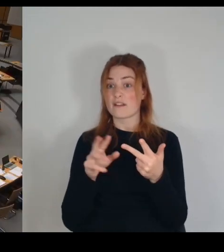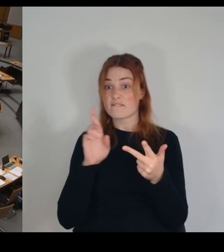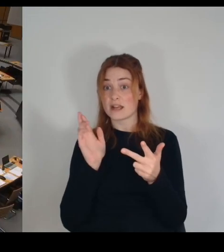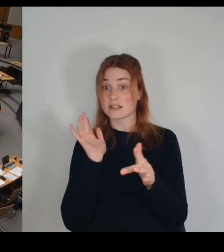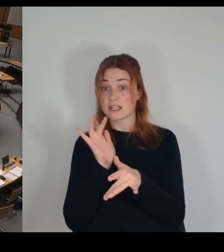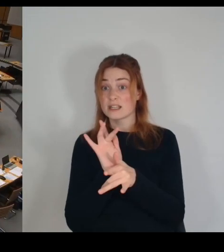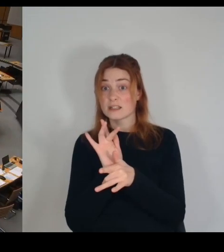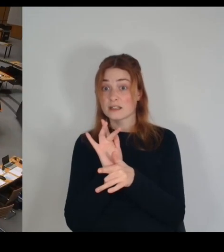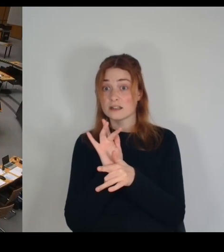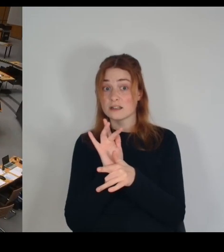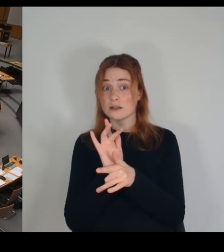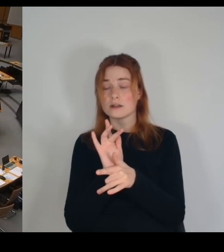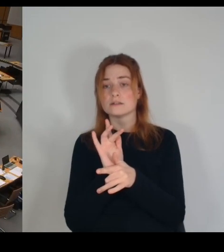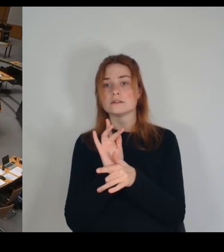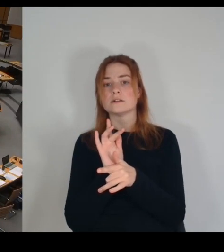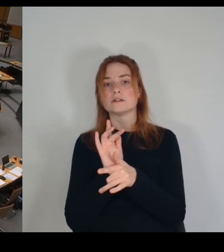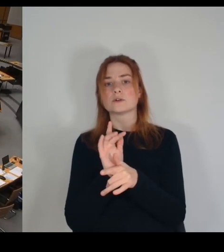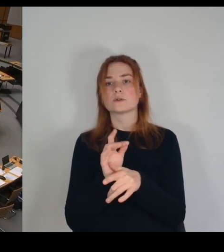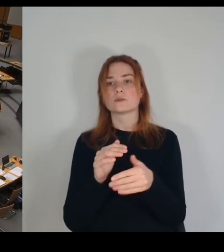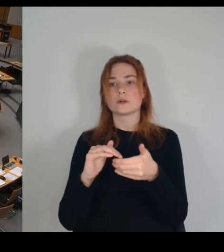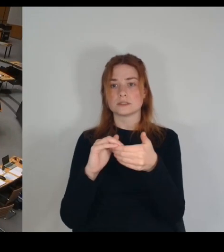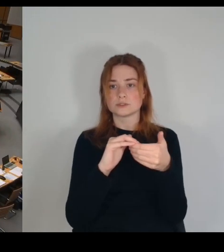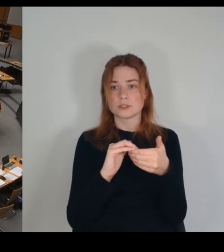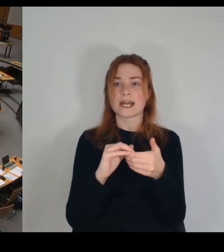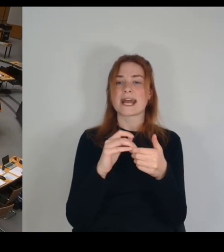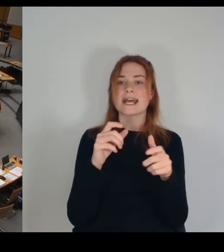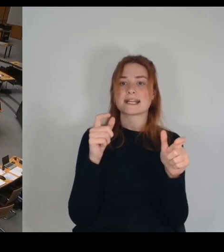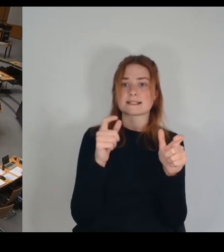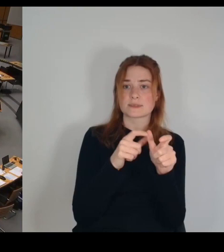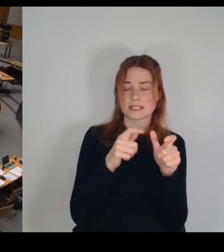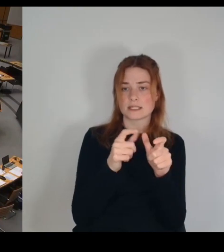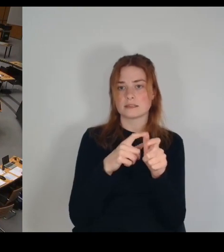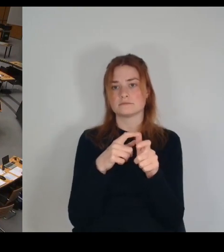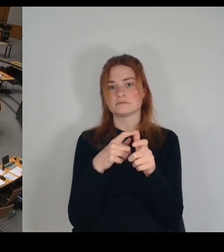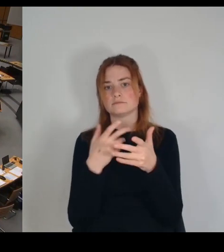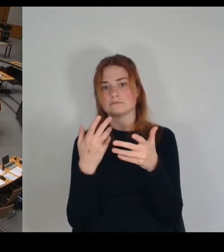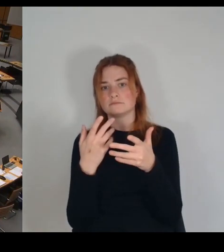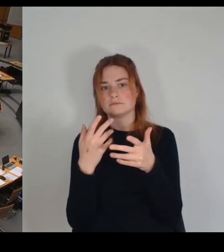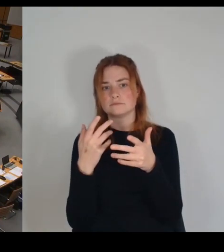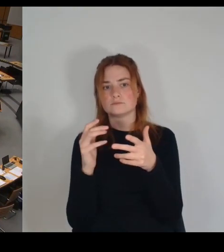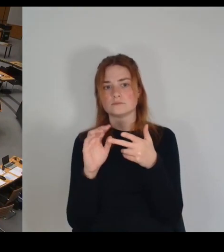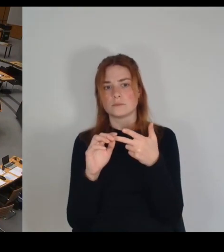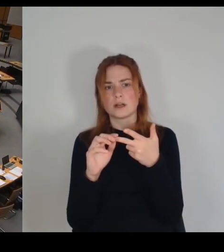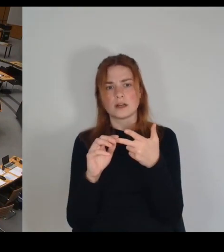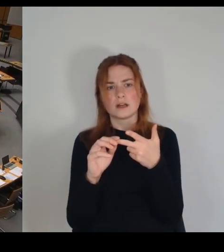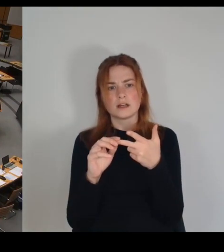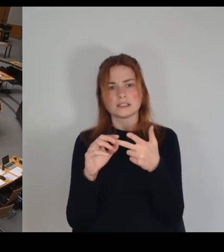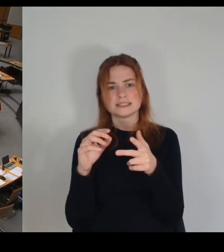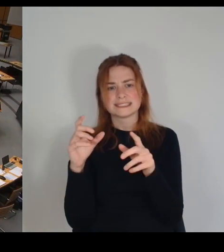Wer enthält sich? Das ist die AfD Fraktion und ein fraktionsloser Abgeordneter.